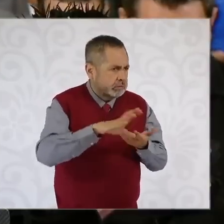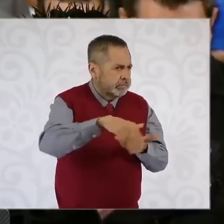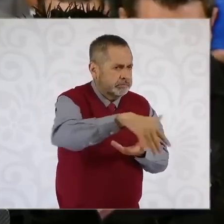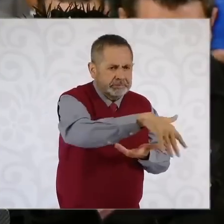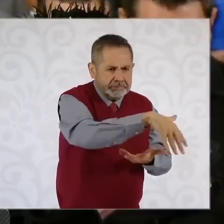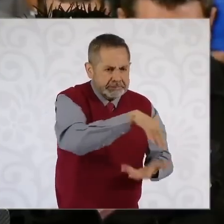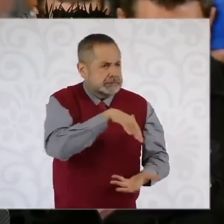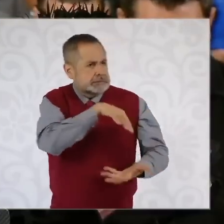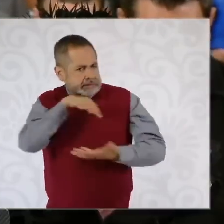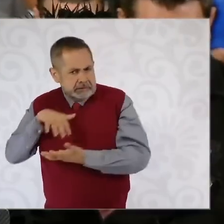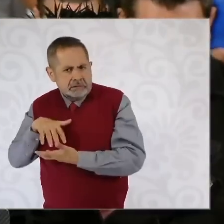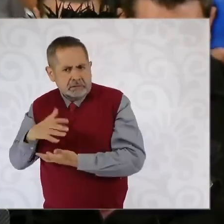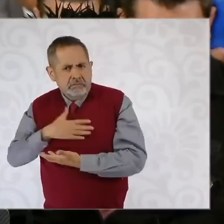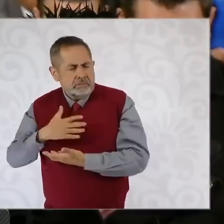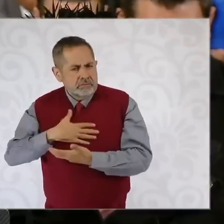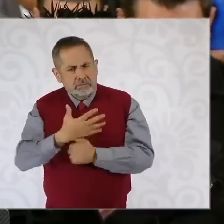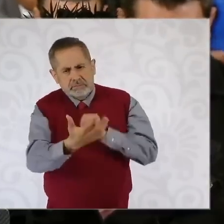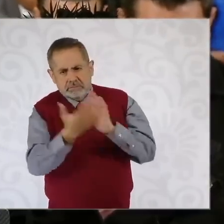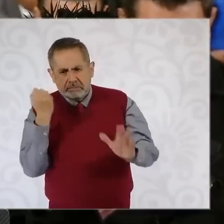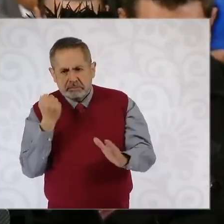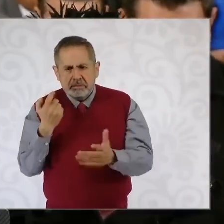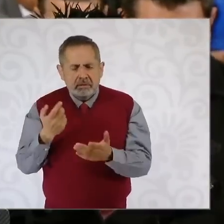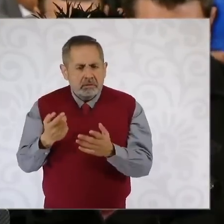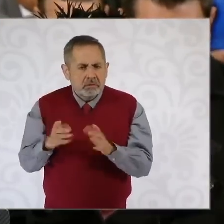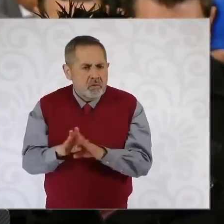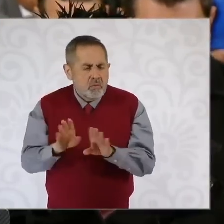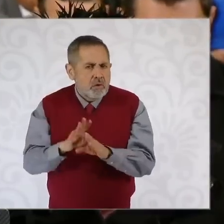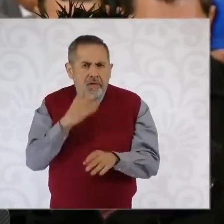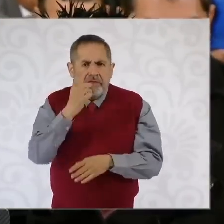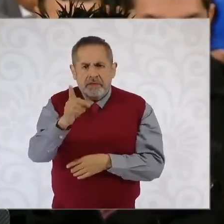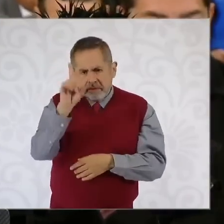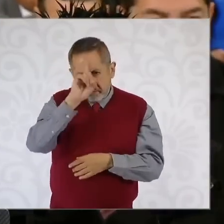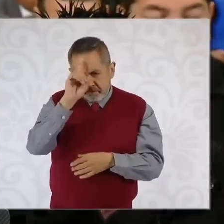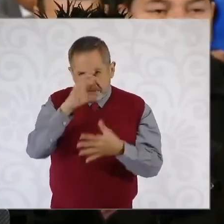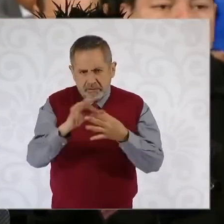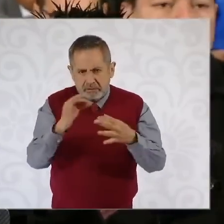en sus viviendas que las puedan tener en sus manos qué les podría decir a los her razón son